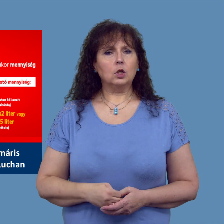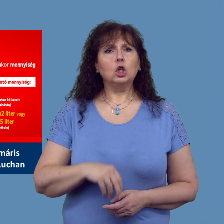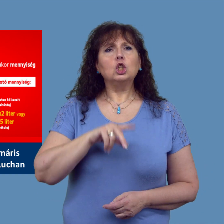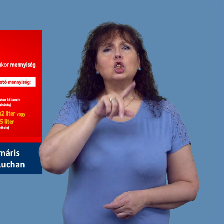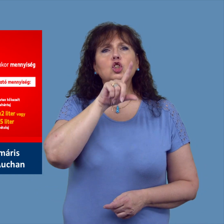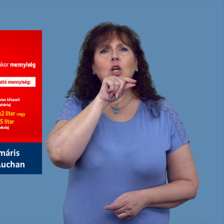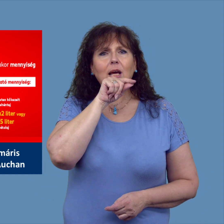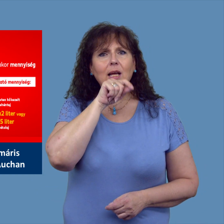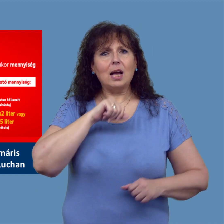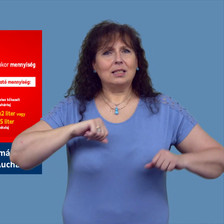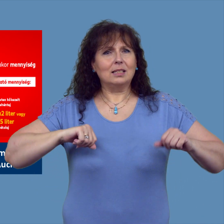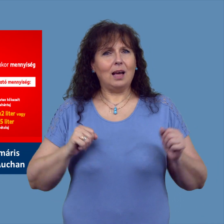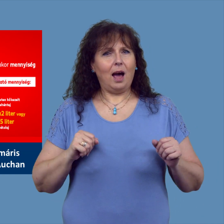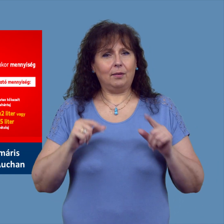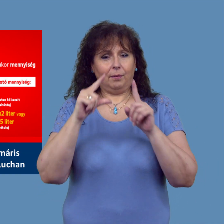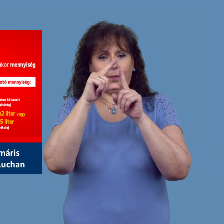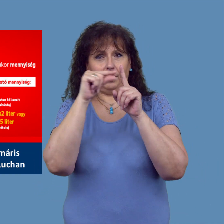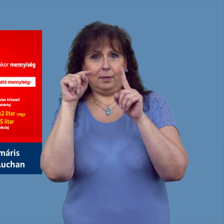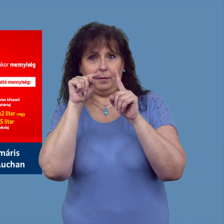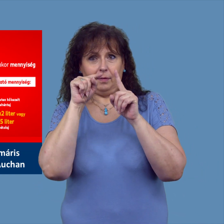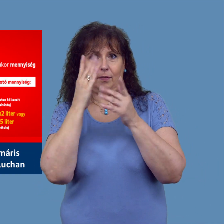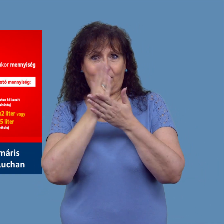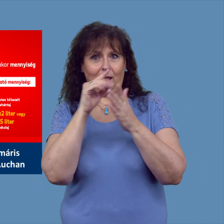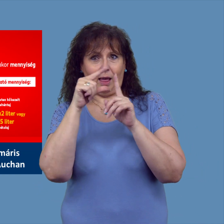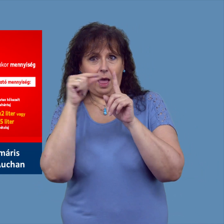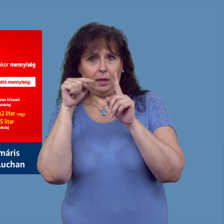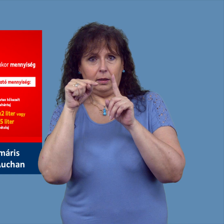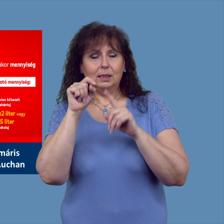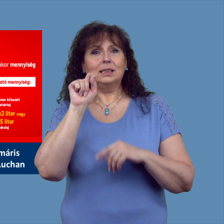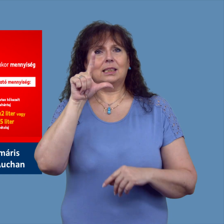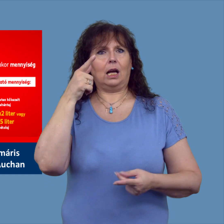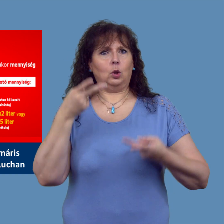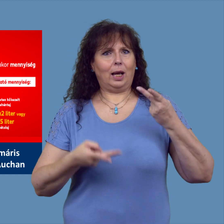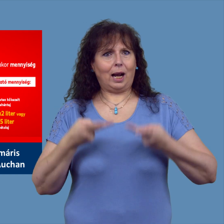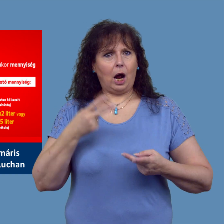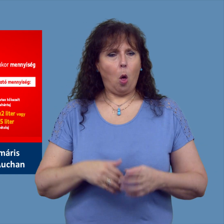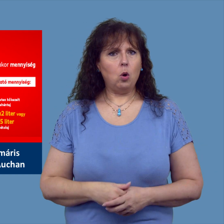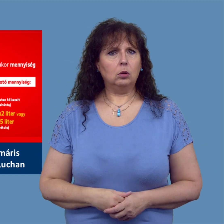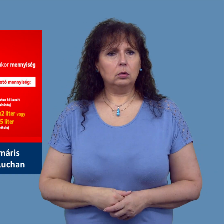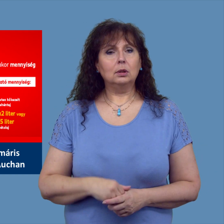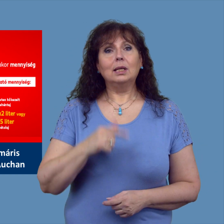csirkeszárnyvégből 12 kg-t,